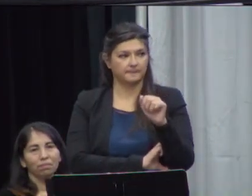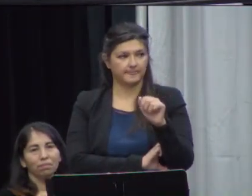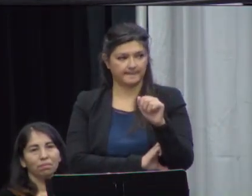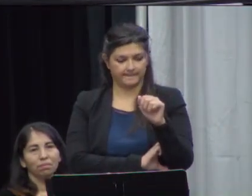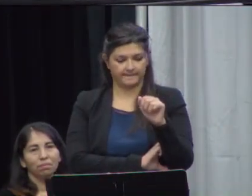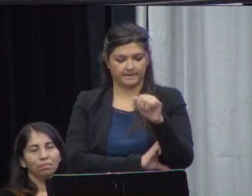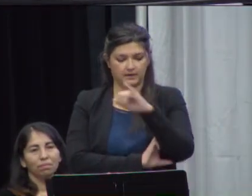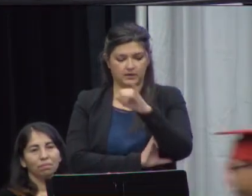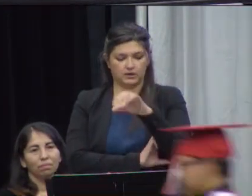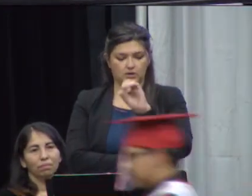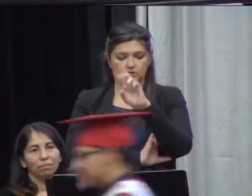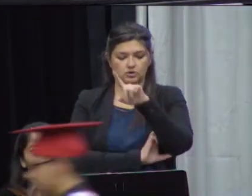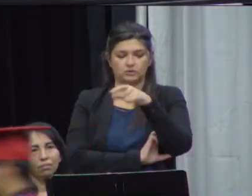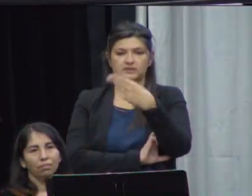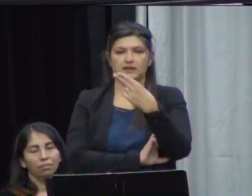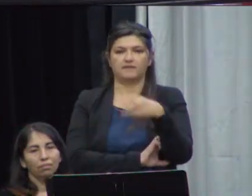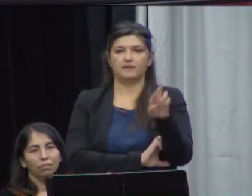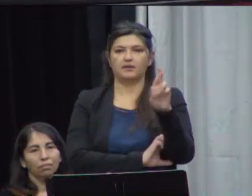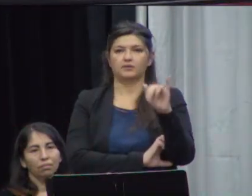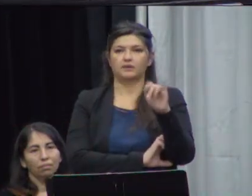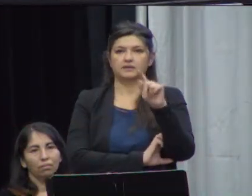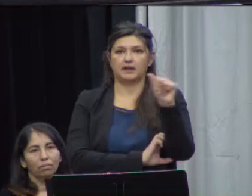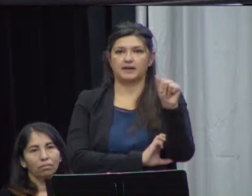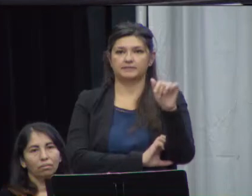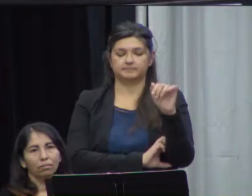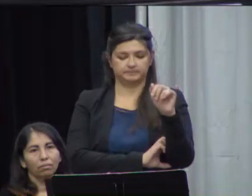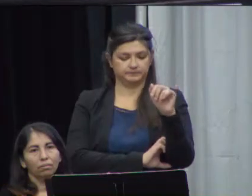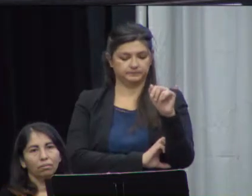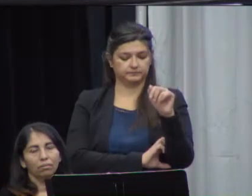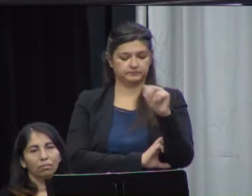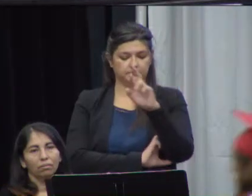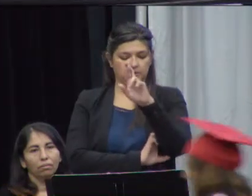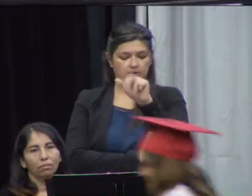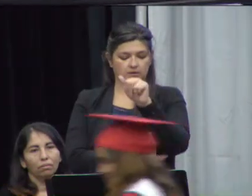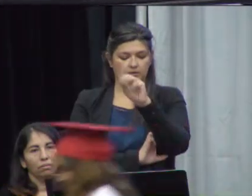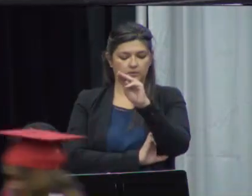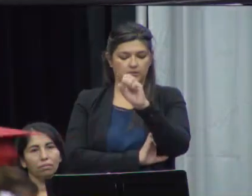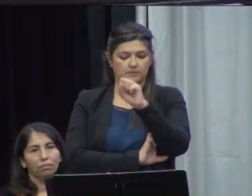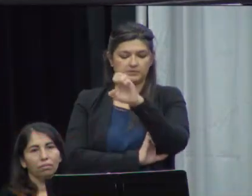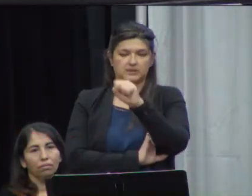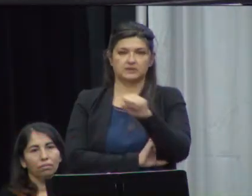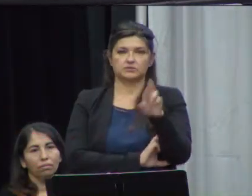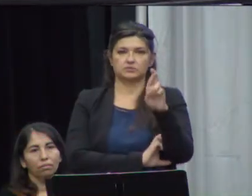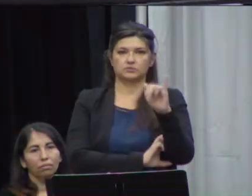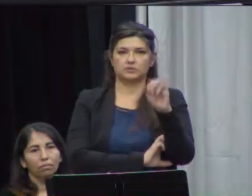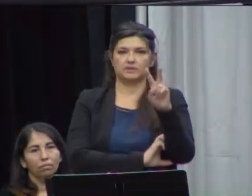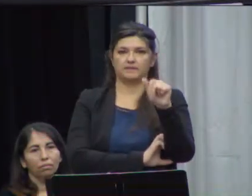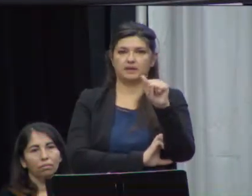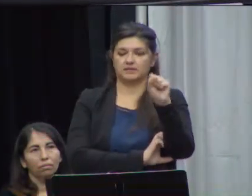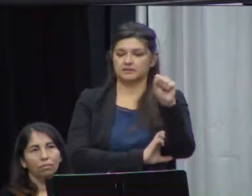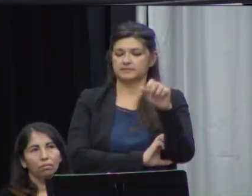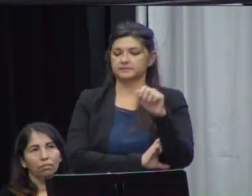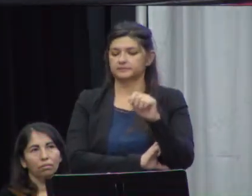Joseph Rita. (audience applauds) Ramses Rivas. (audience applauds)